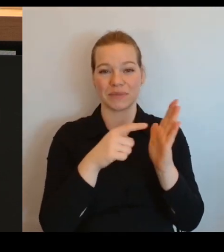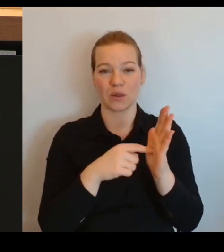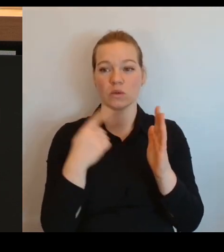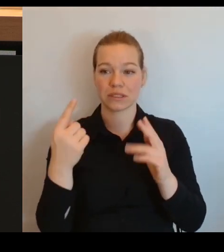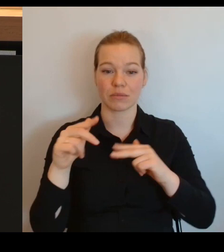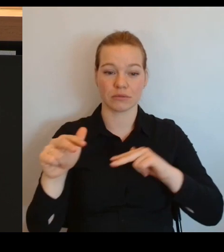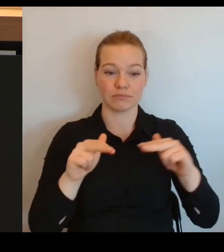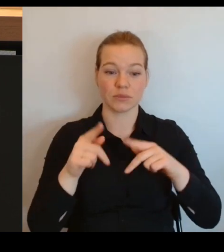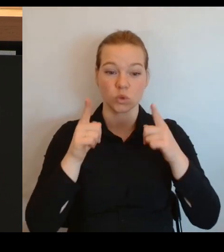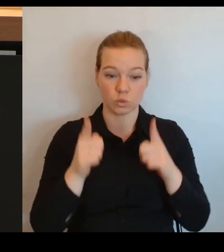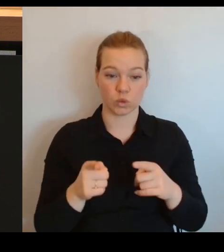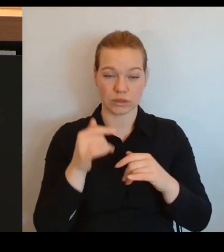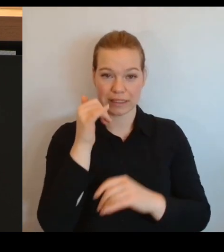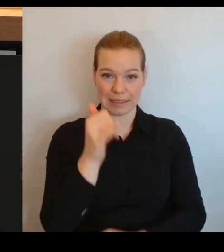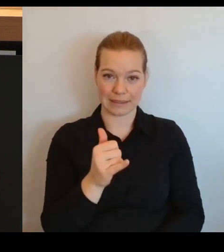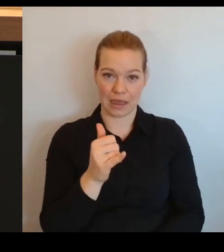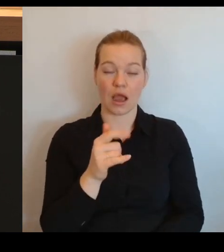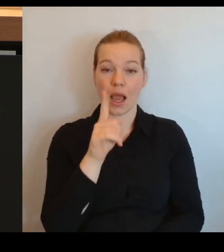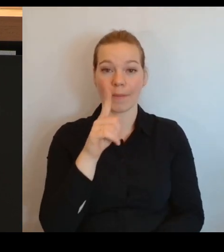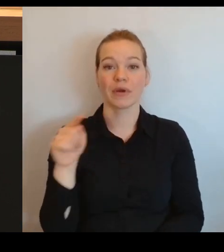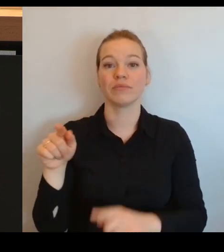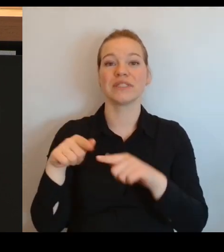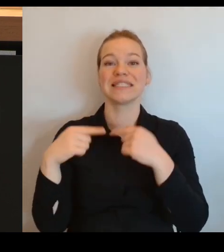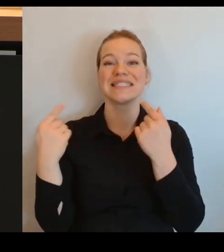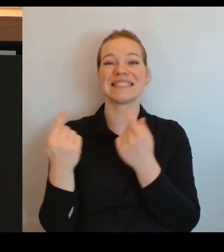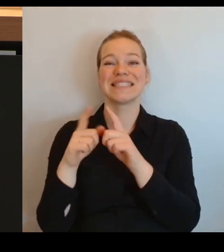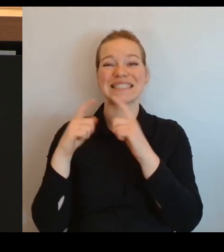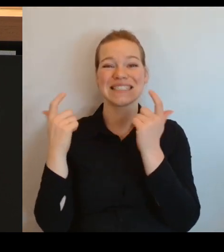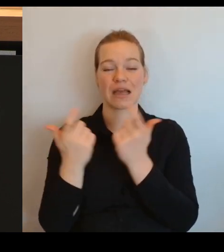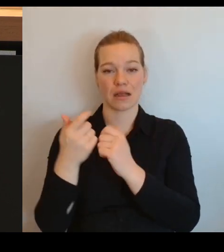wie zum Beispiel durch die Schaffung und Einrichtung von Busspuren, wie